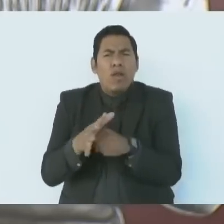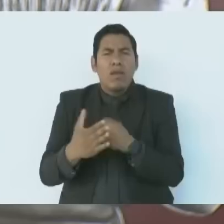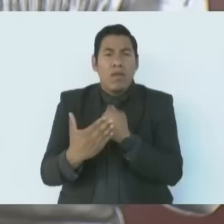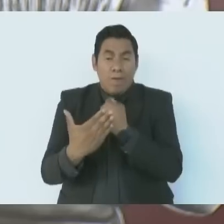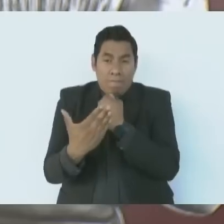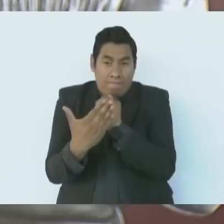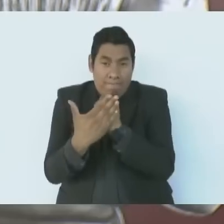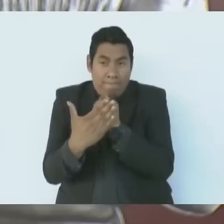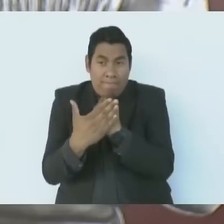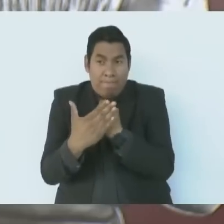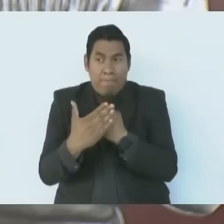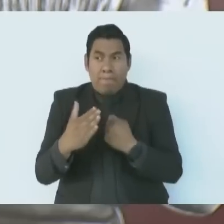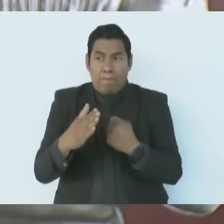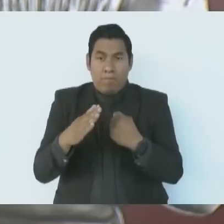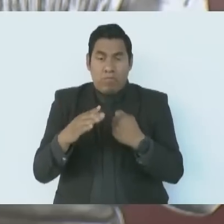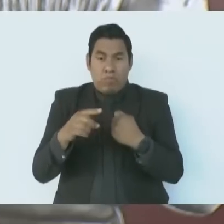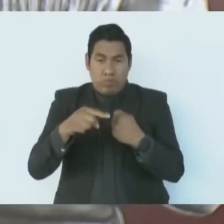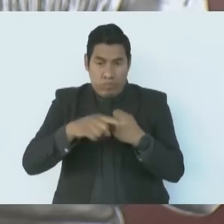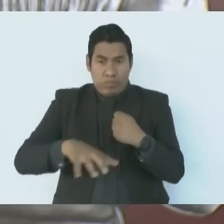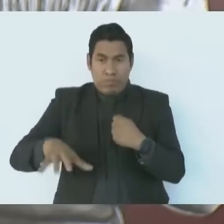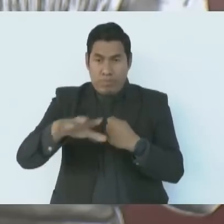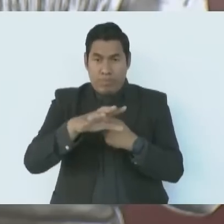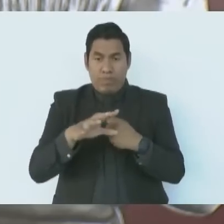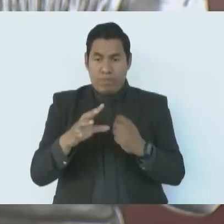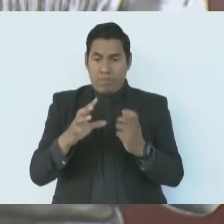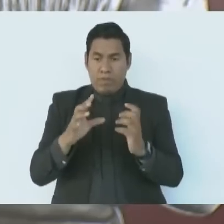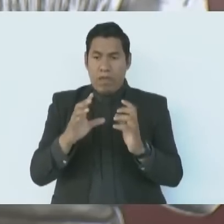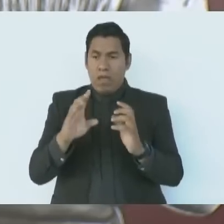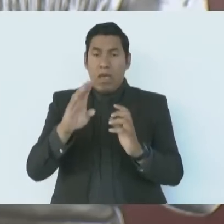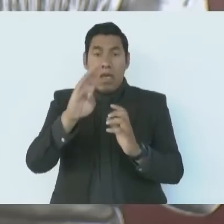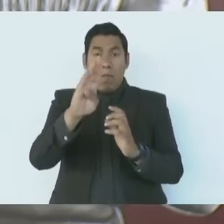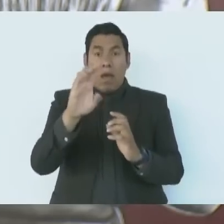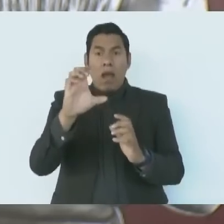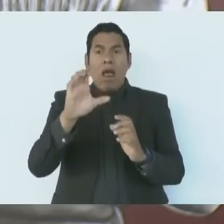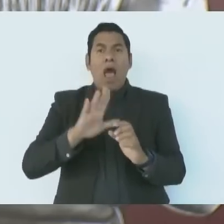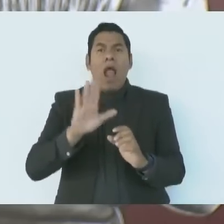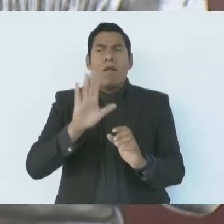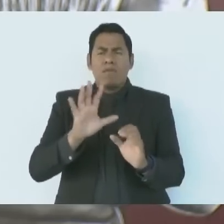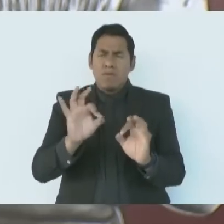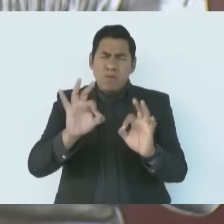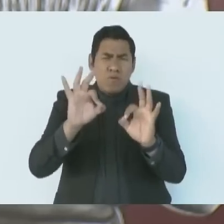como un gran puerto de Baja California y vamos a trabajar conjuntamente para que